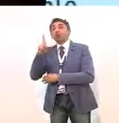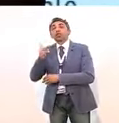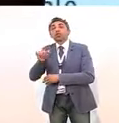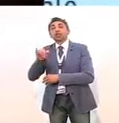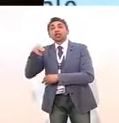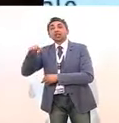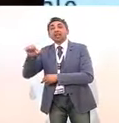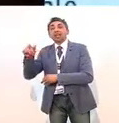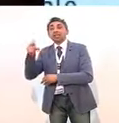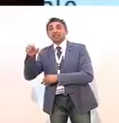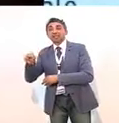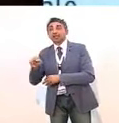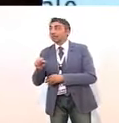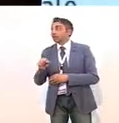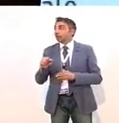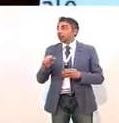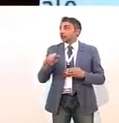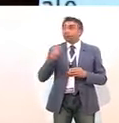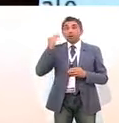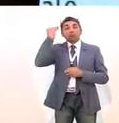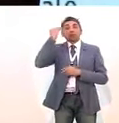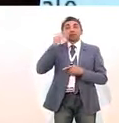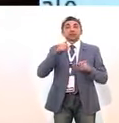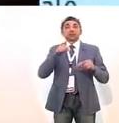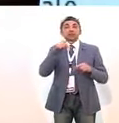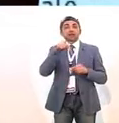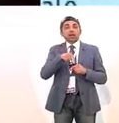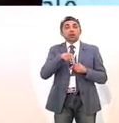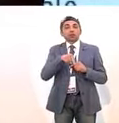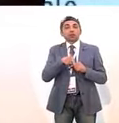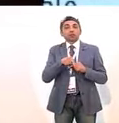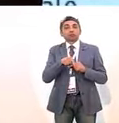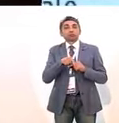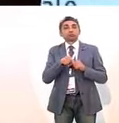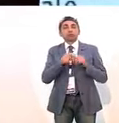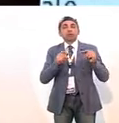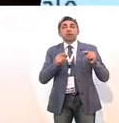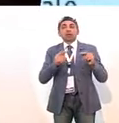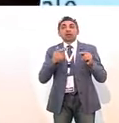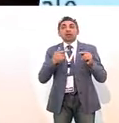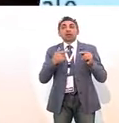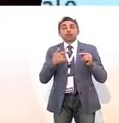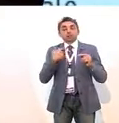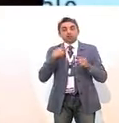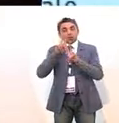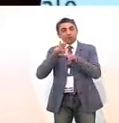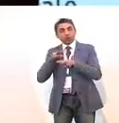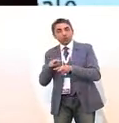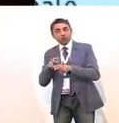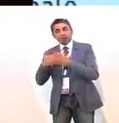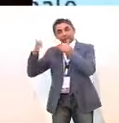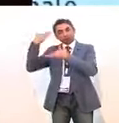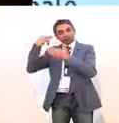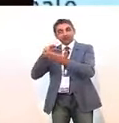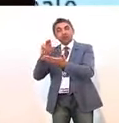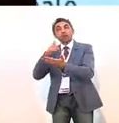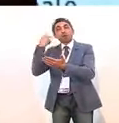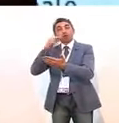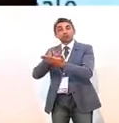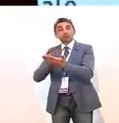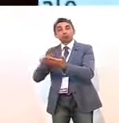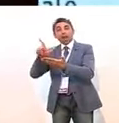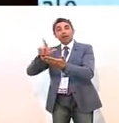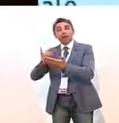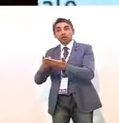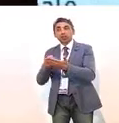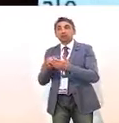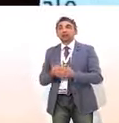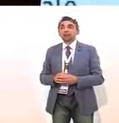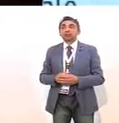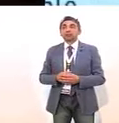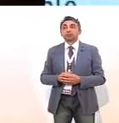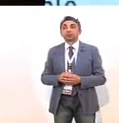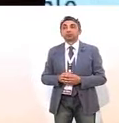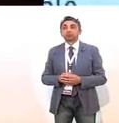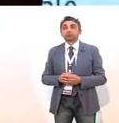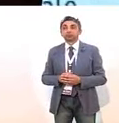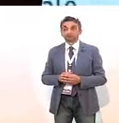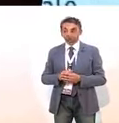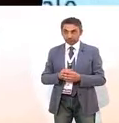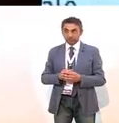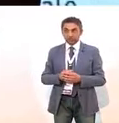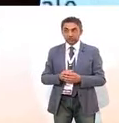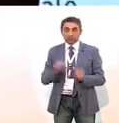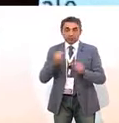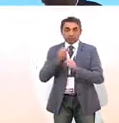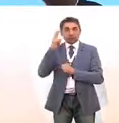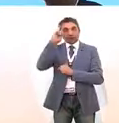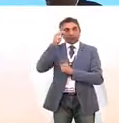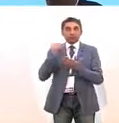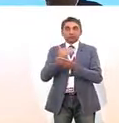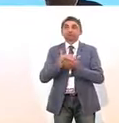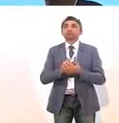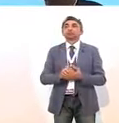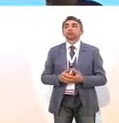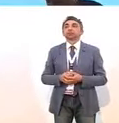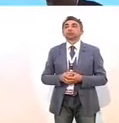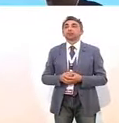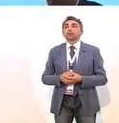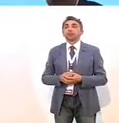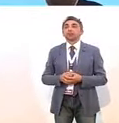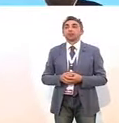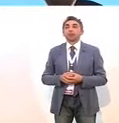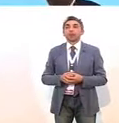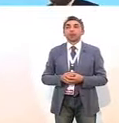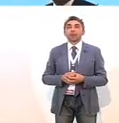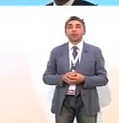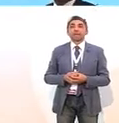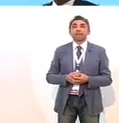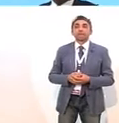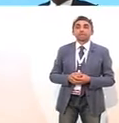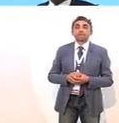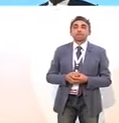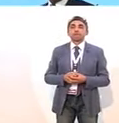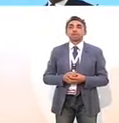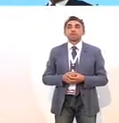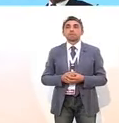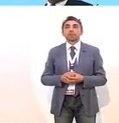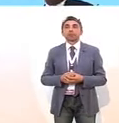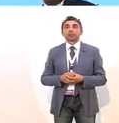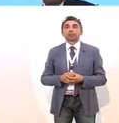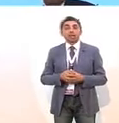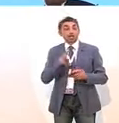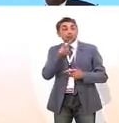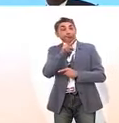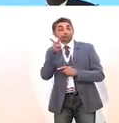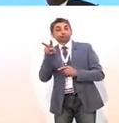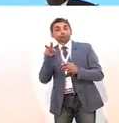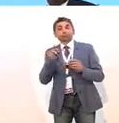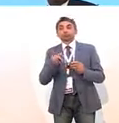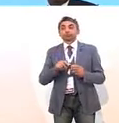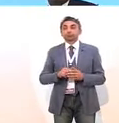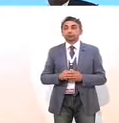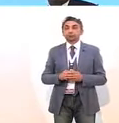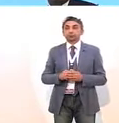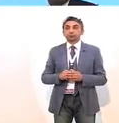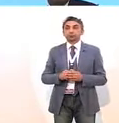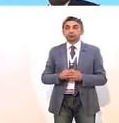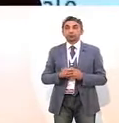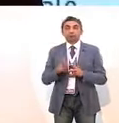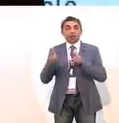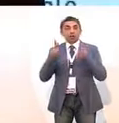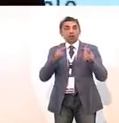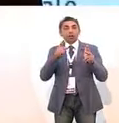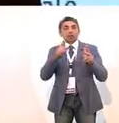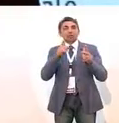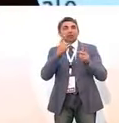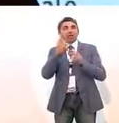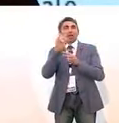Greco, tra l’infinito e la Ginestra. C’è quella straordinaria immagine che la ginestra